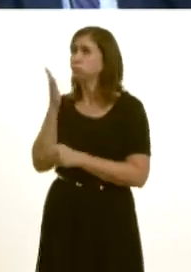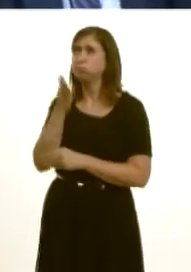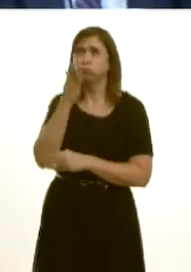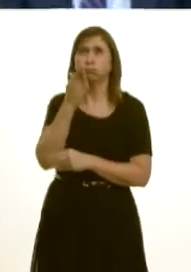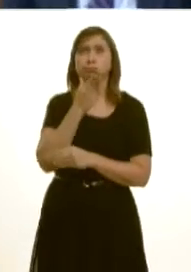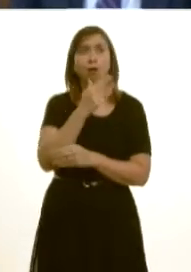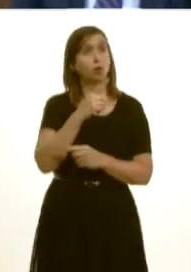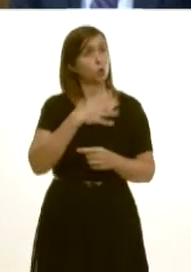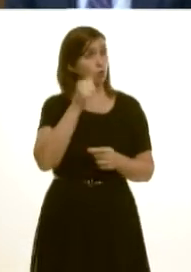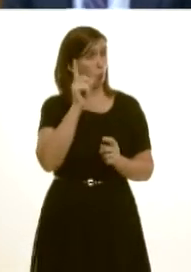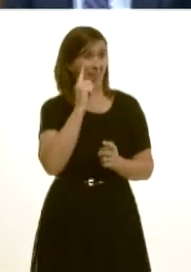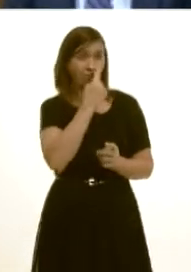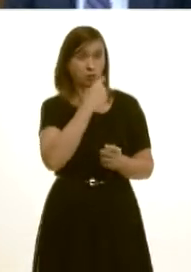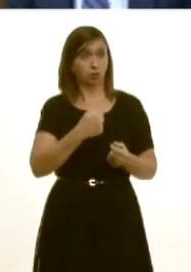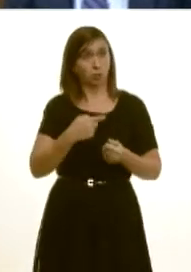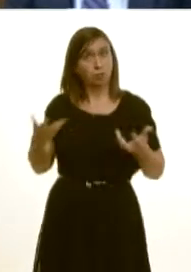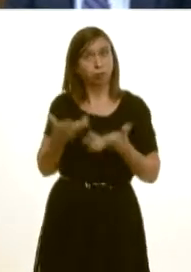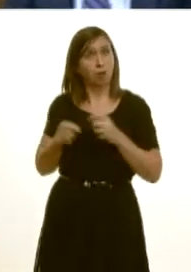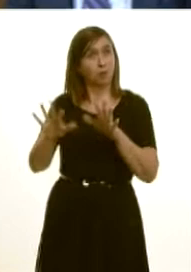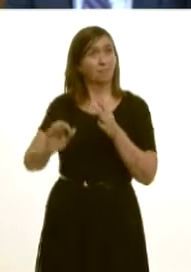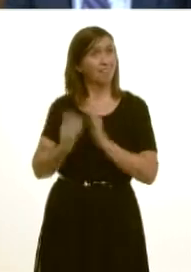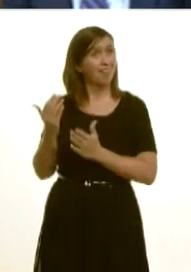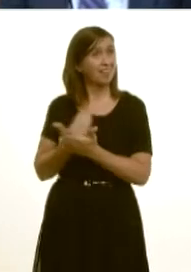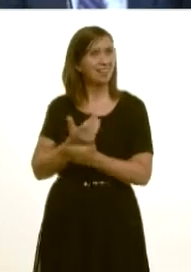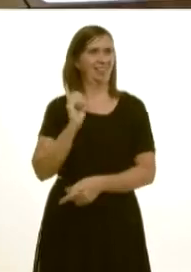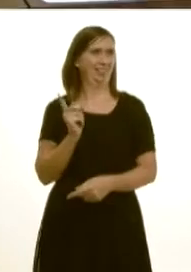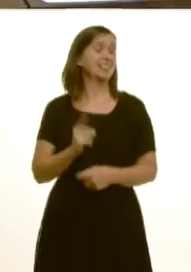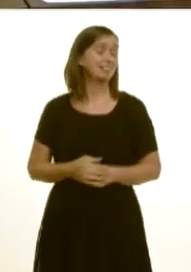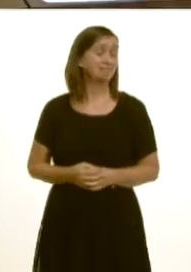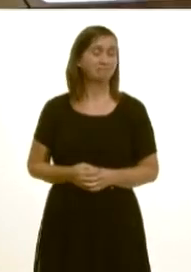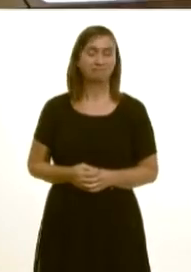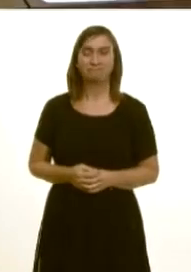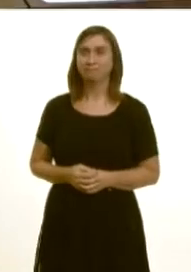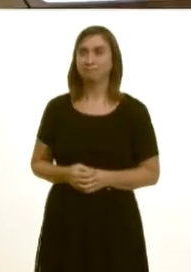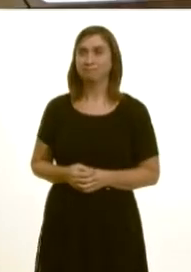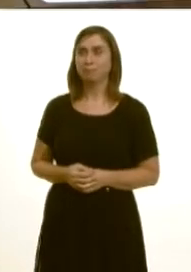is of promoting fire safety; I offer him that evidence.